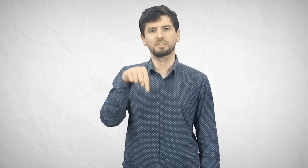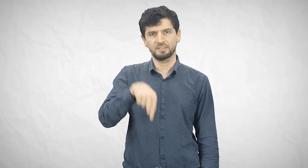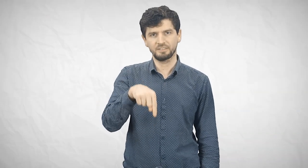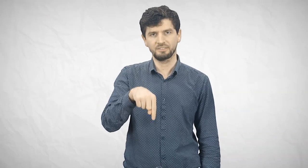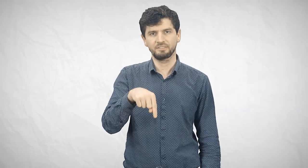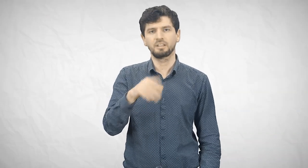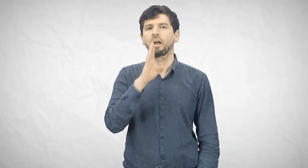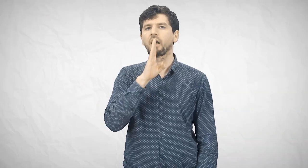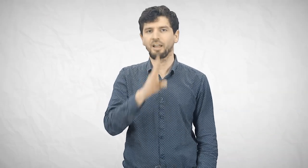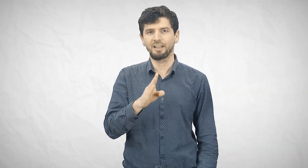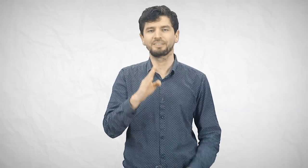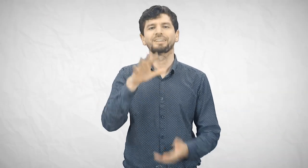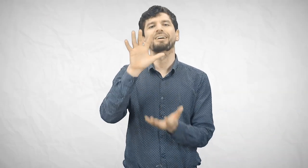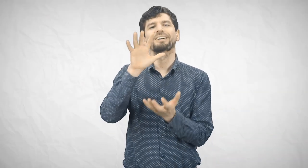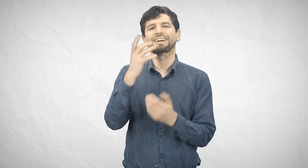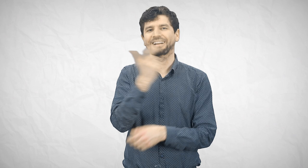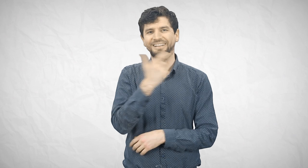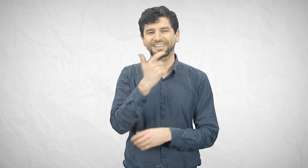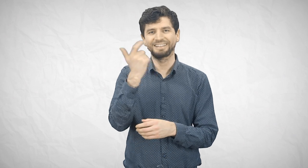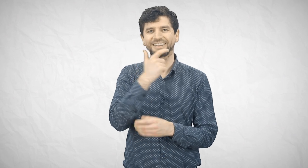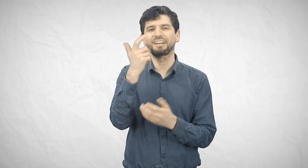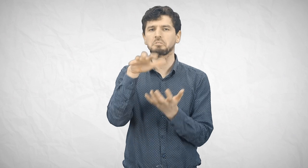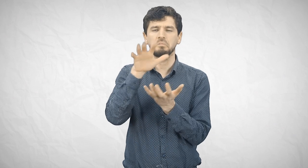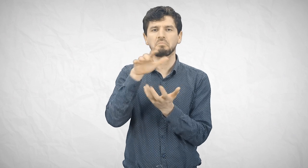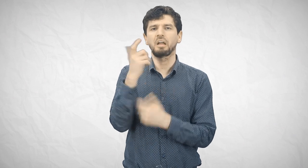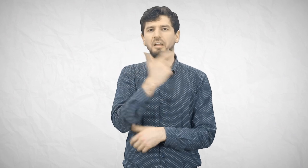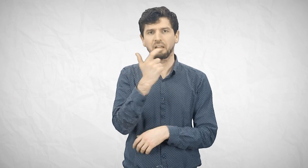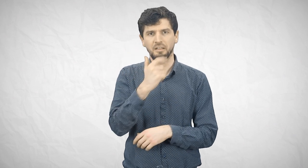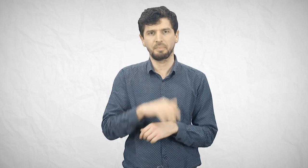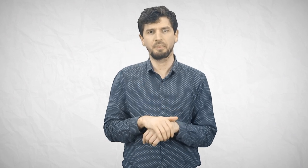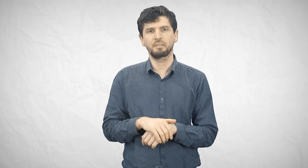Das ist lustig.